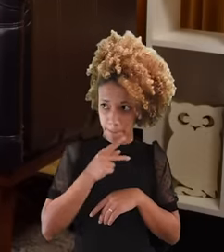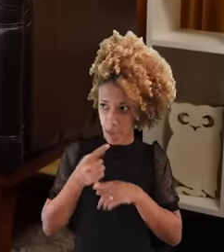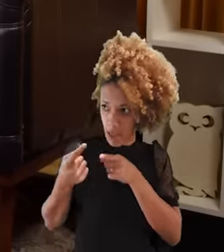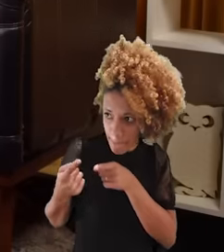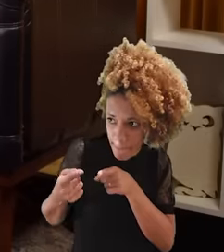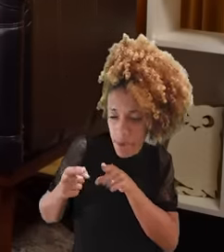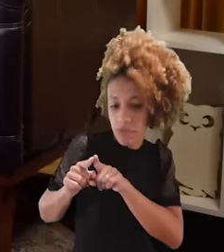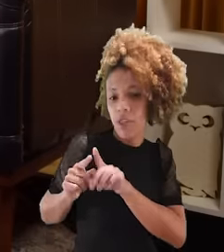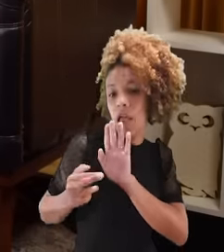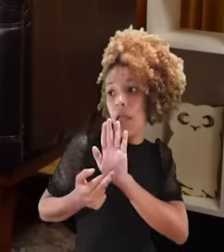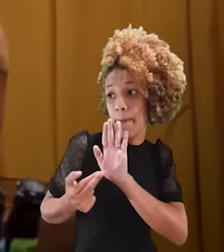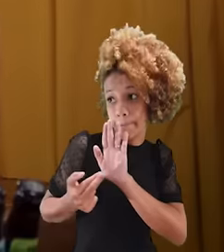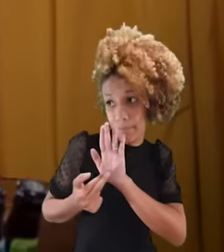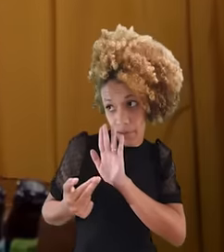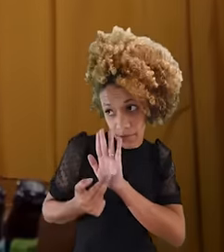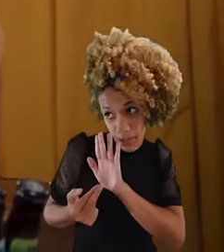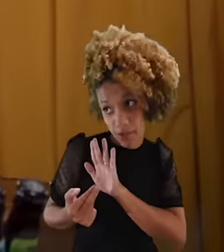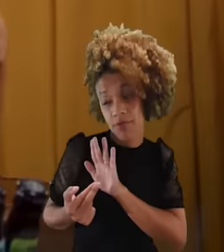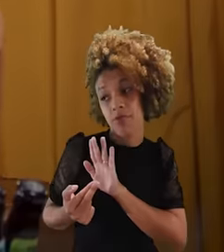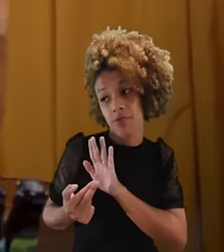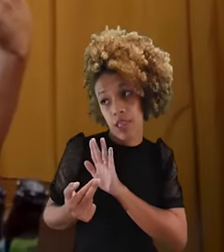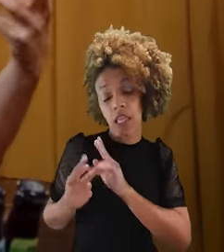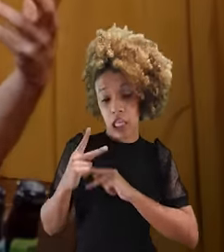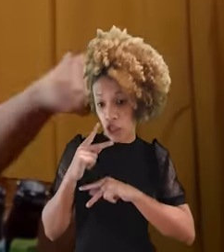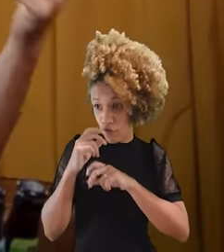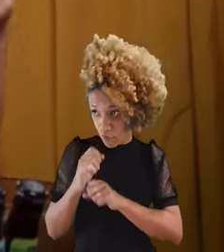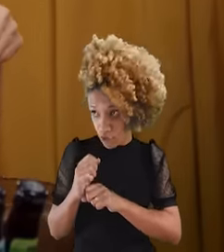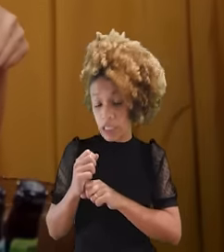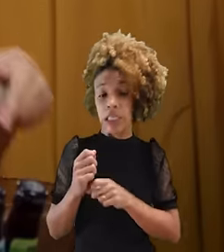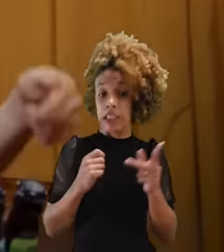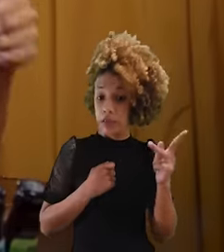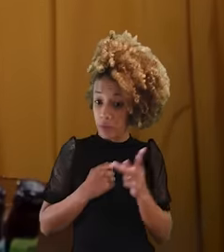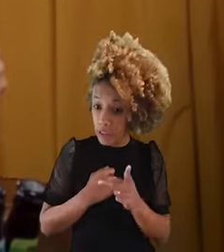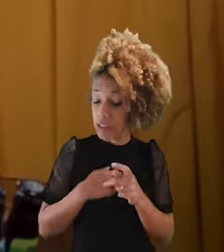muito o partido dele e é e é outra figura muito forte da esquerda dizendo para as pessoas no